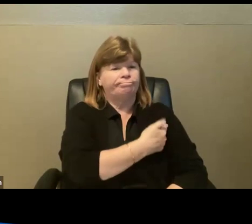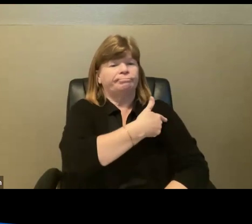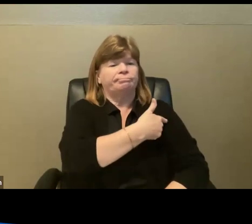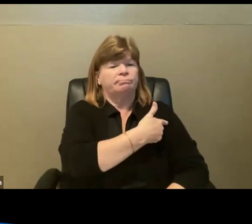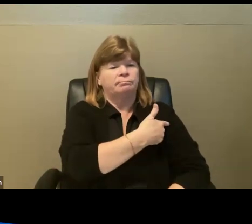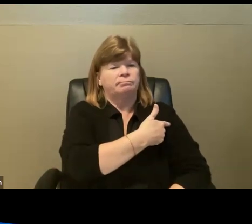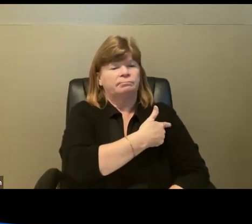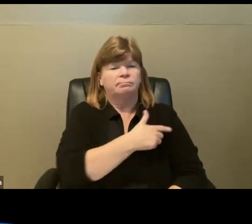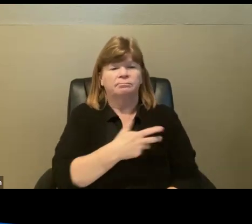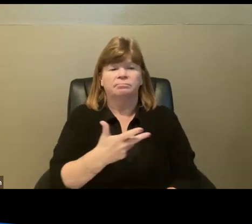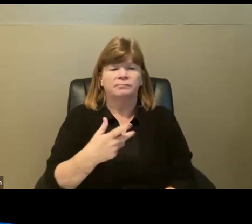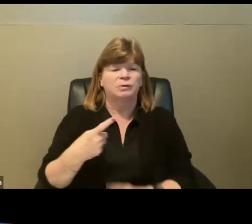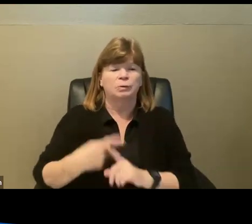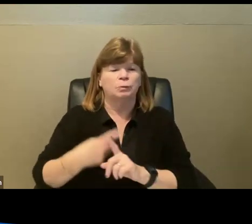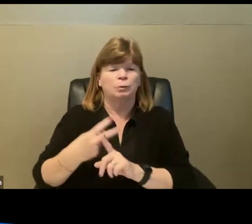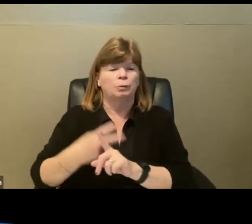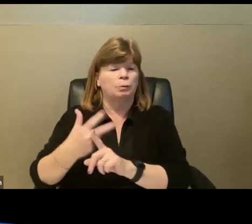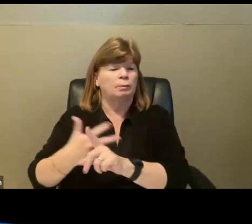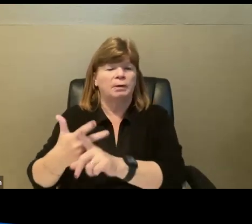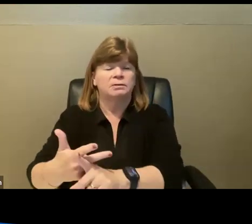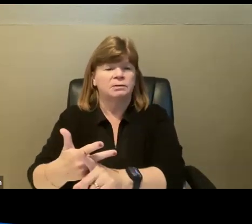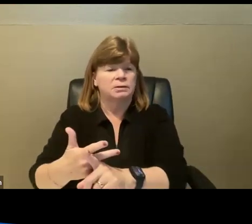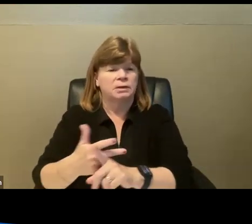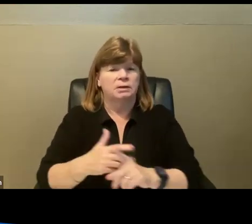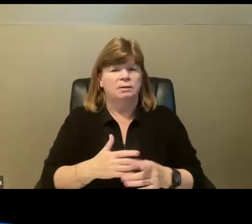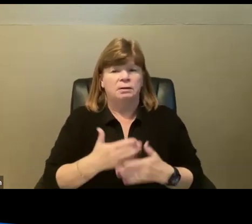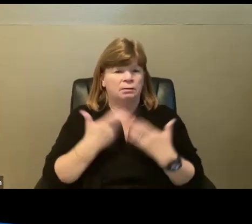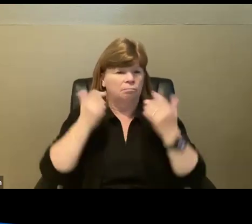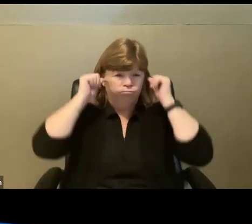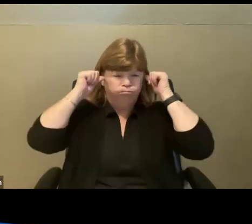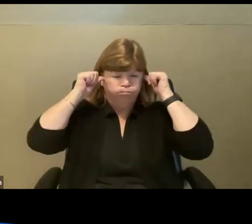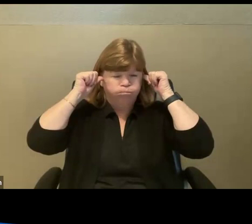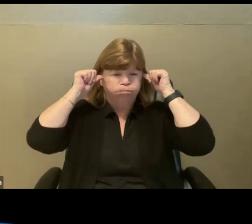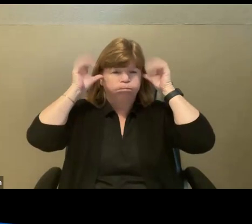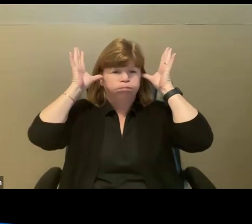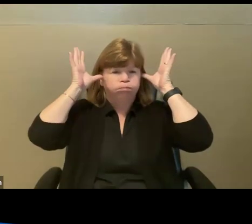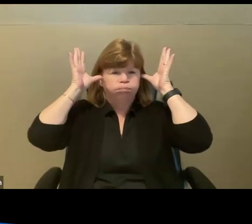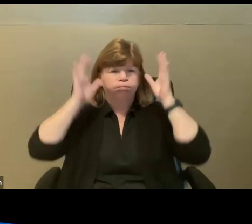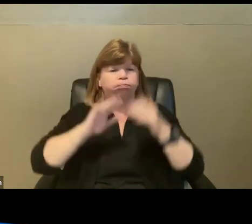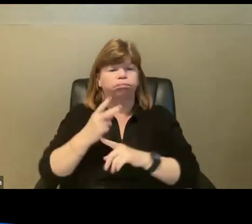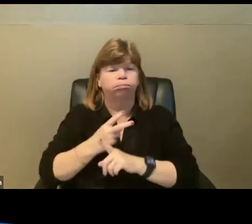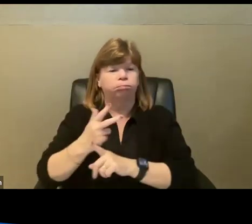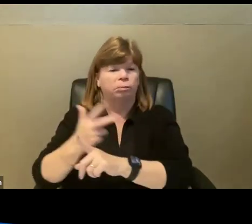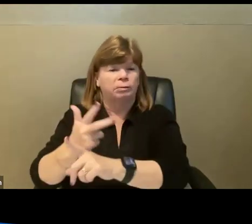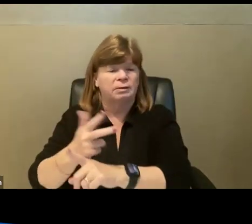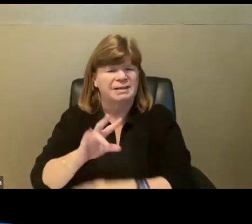En un par de meses, pasó de cero capacidad auditiva al 70%